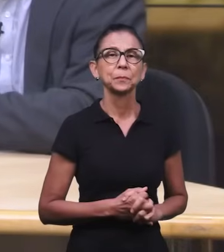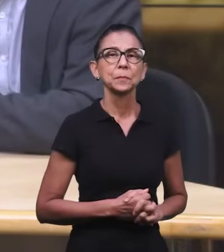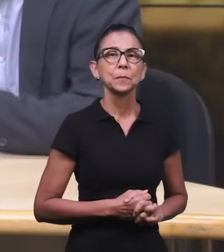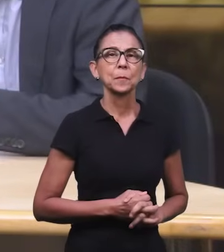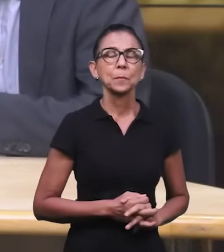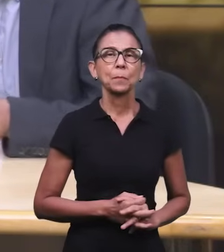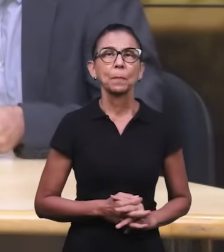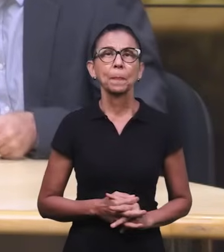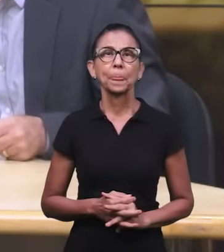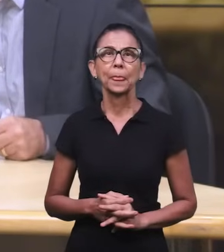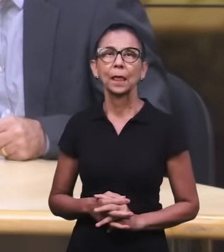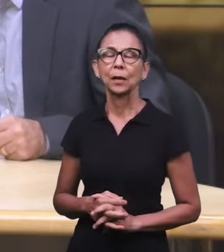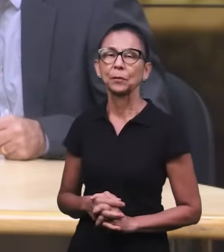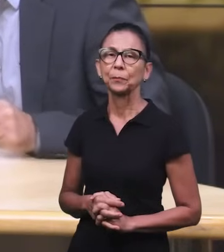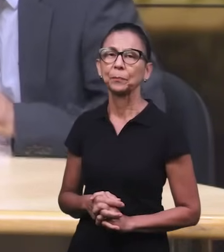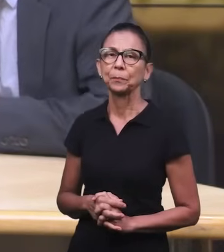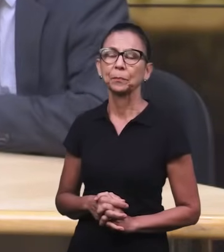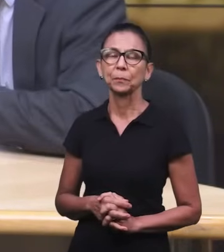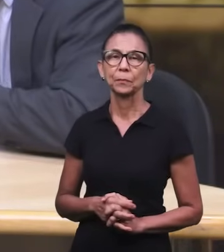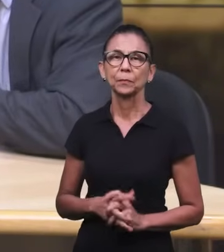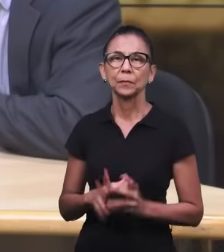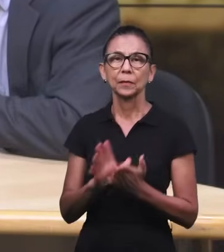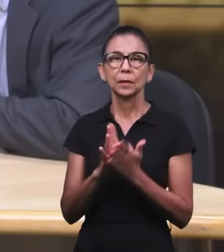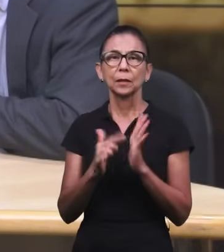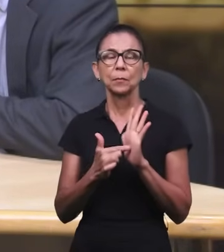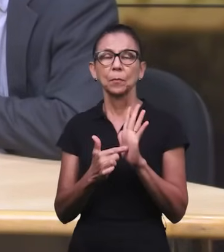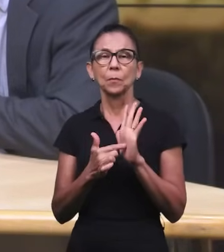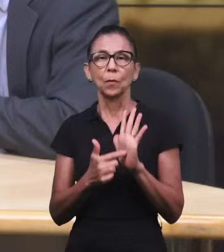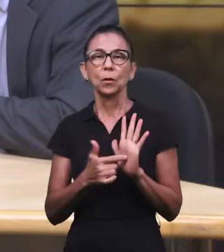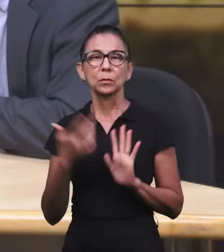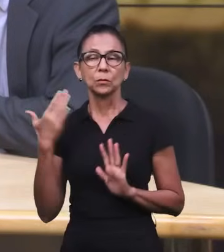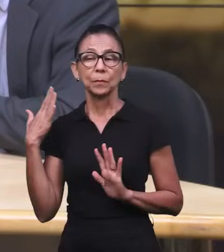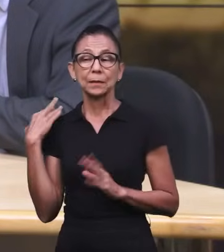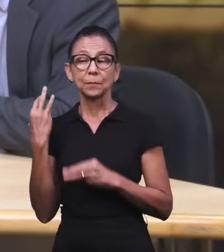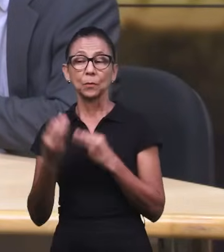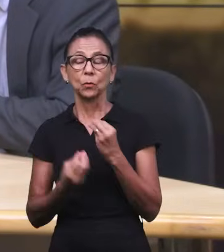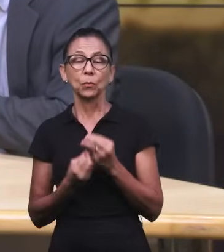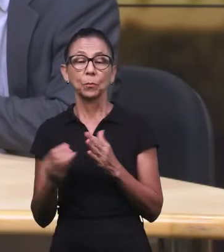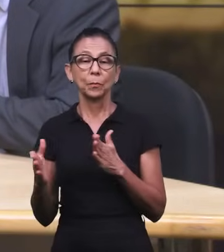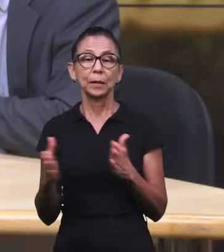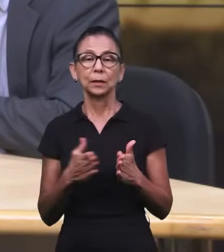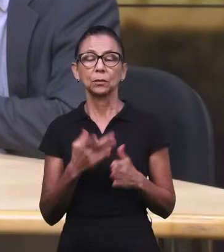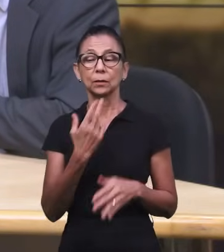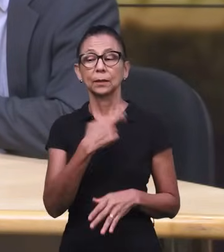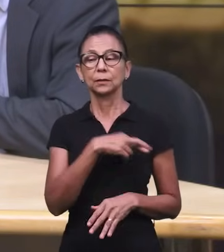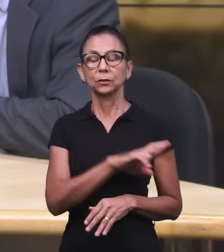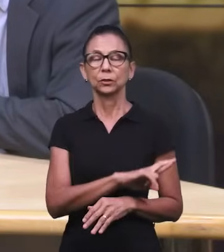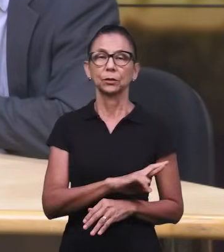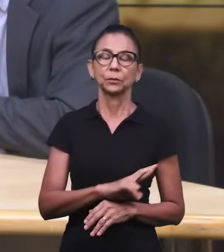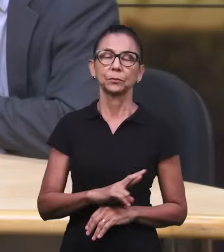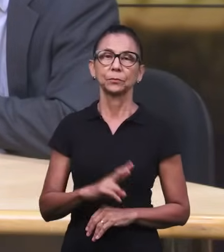né como é que estava ali a condição da religião naqueles dias Olha primeiro diz o seguinte ó diz o